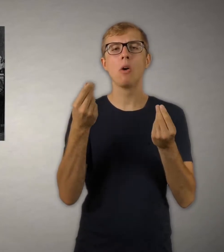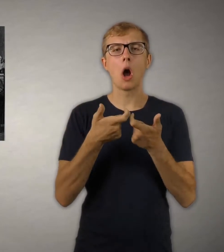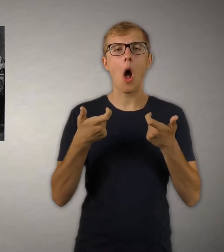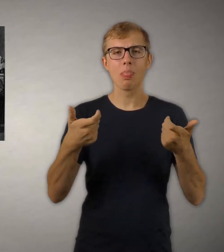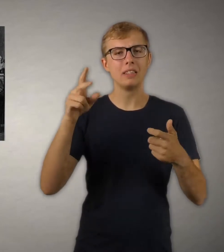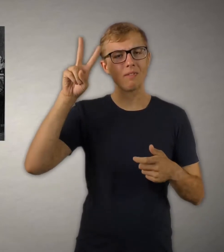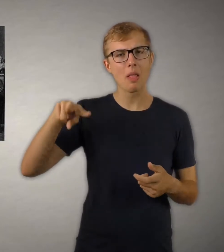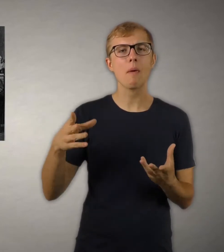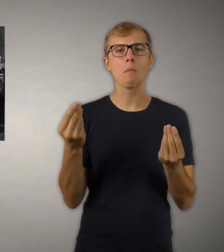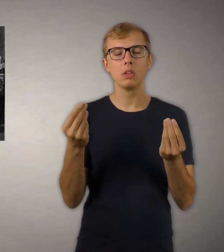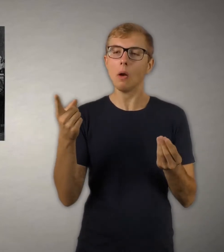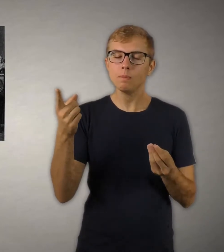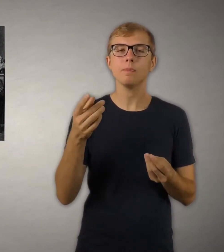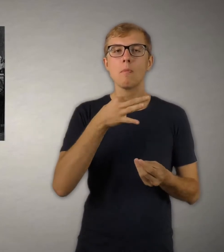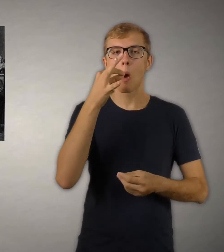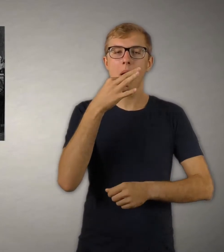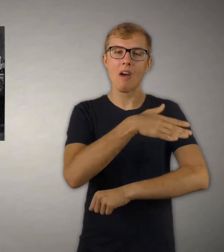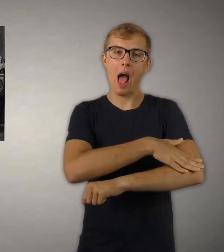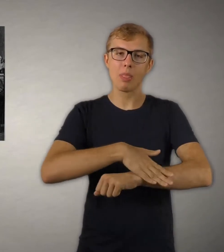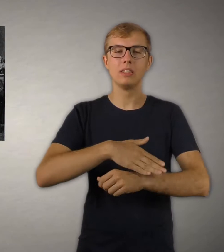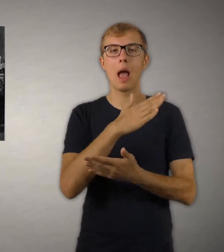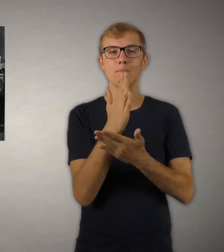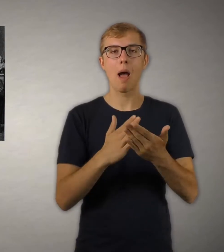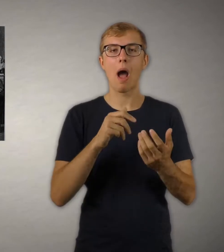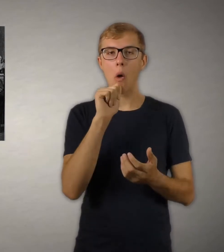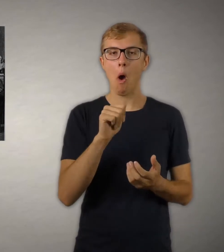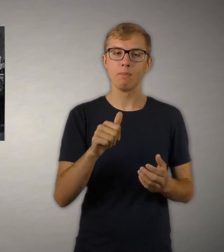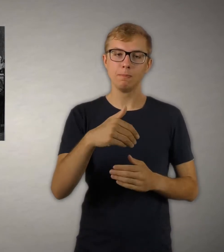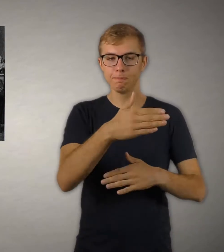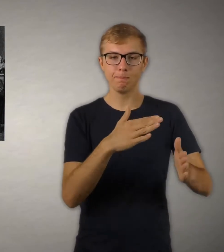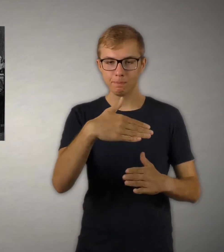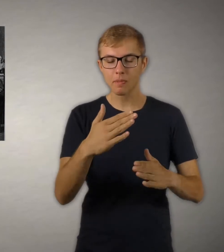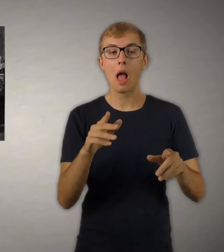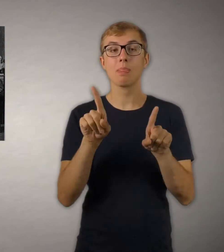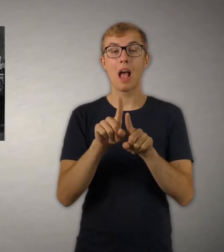Miał on ustalić nowy ład porządek w Europie.